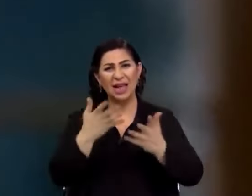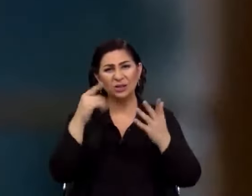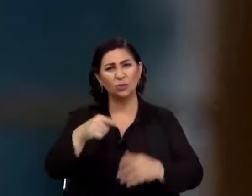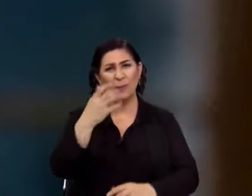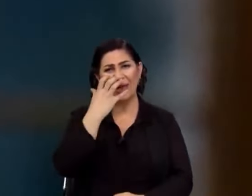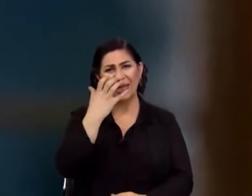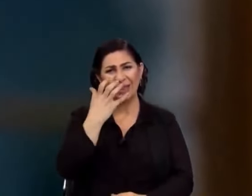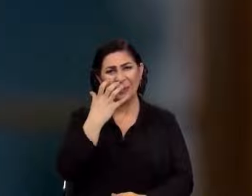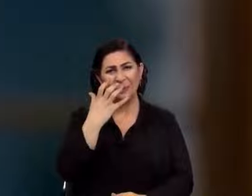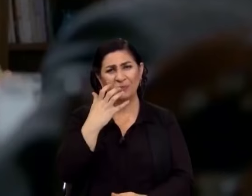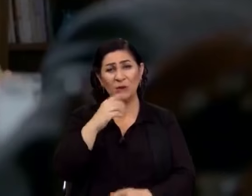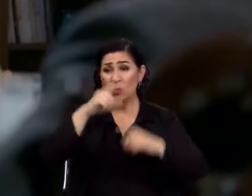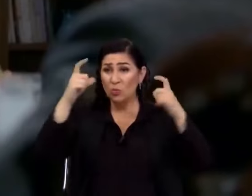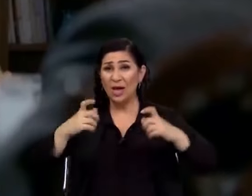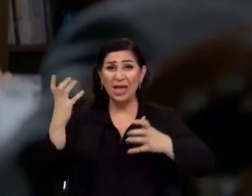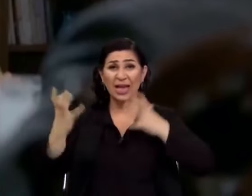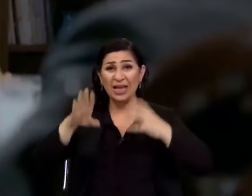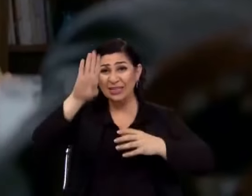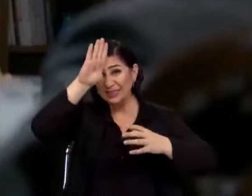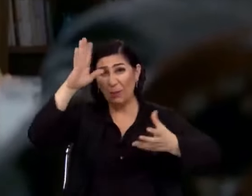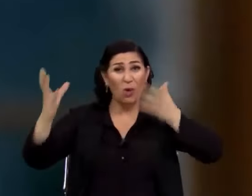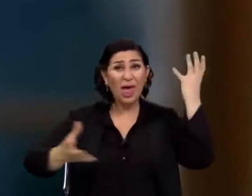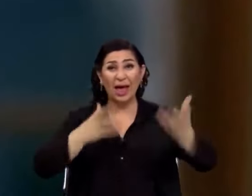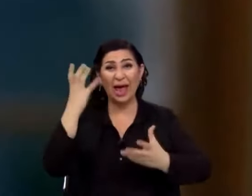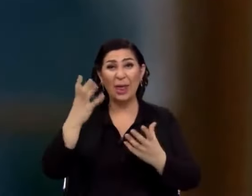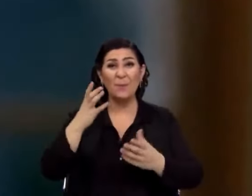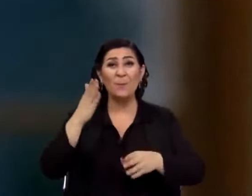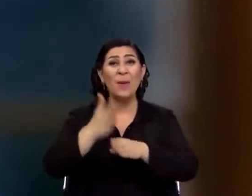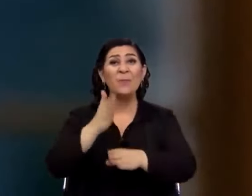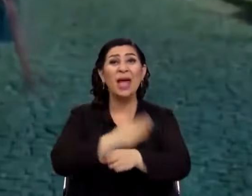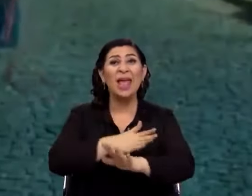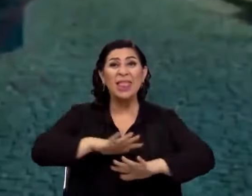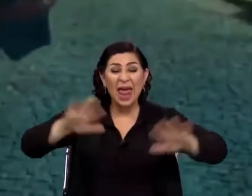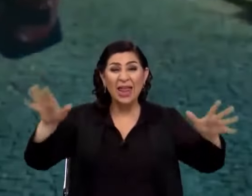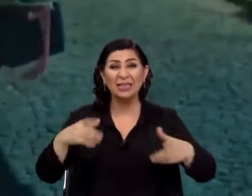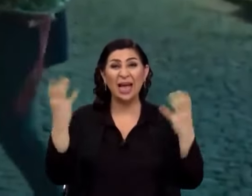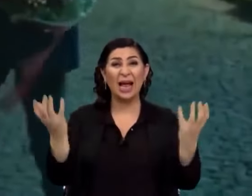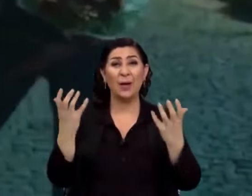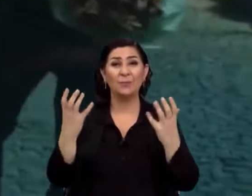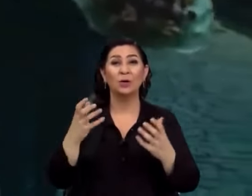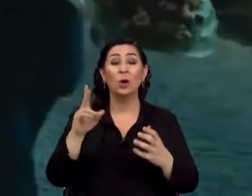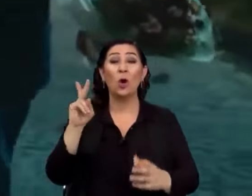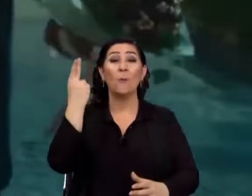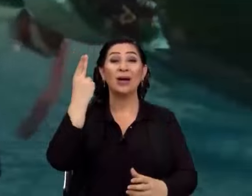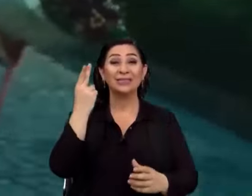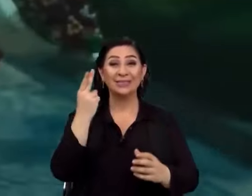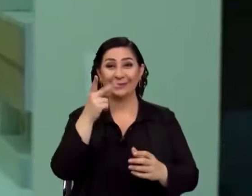kasabayı yakarım istanbul' yarım memım romantik sahneler nedense Sende olması